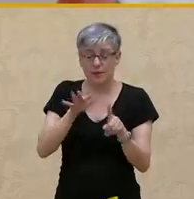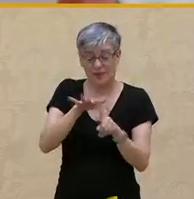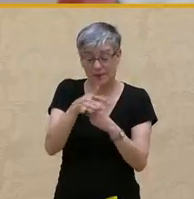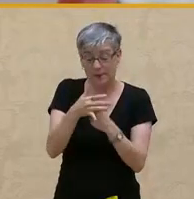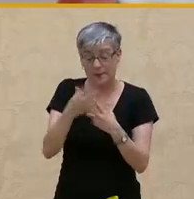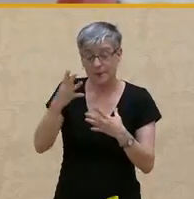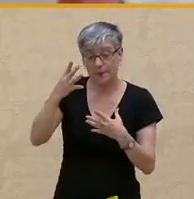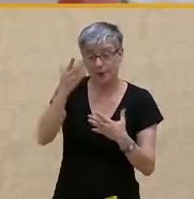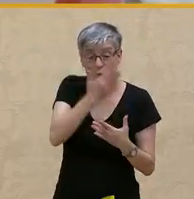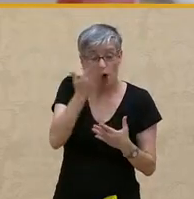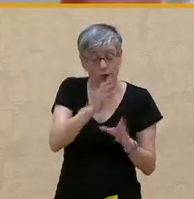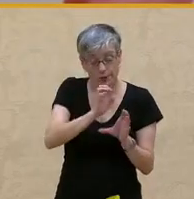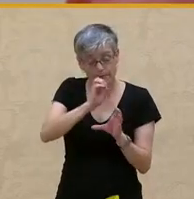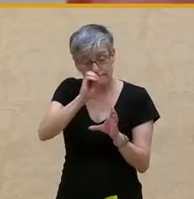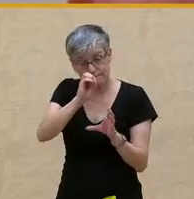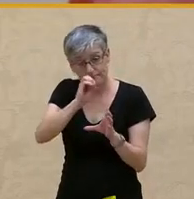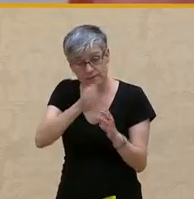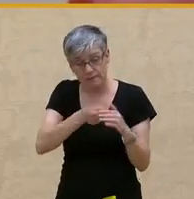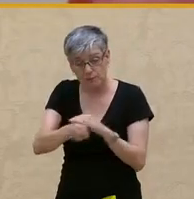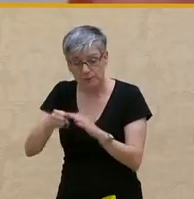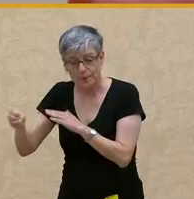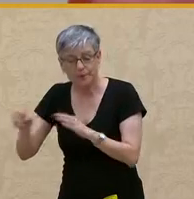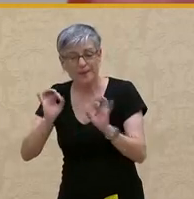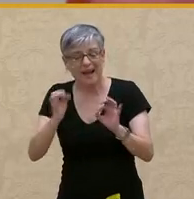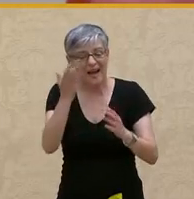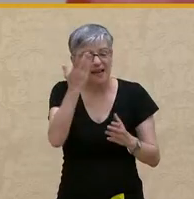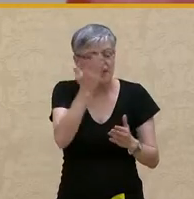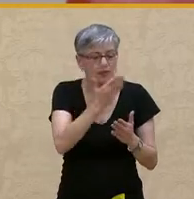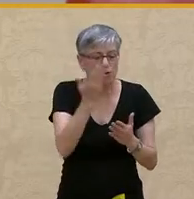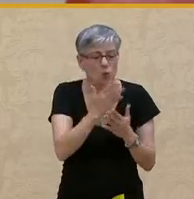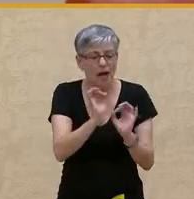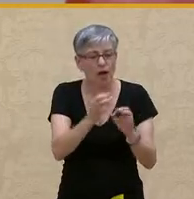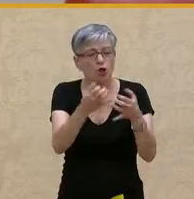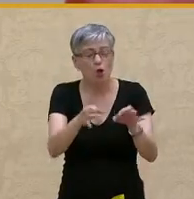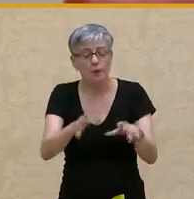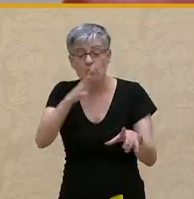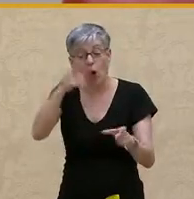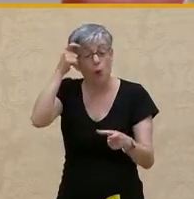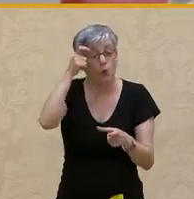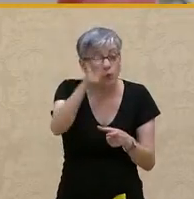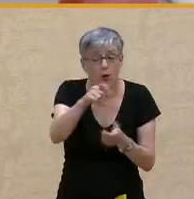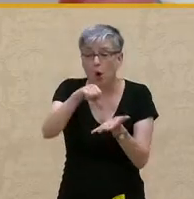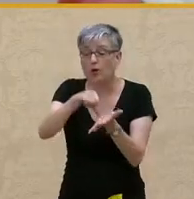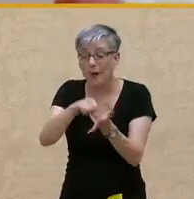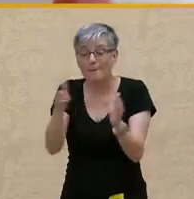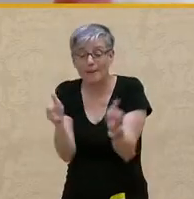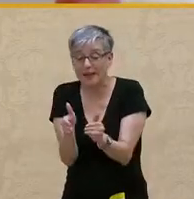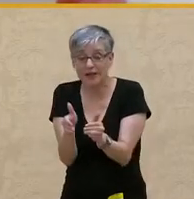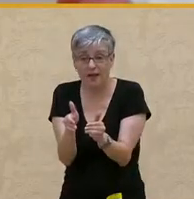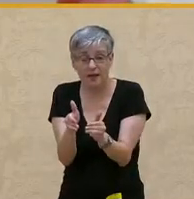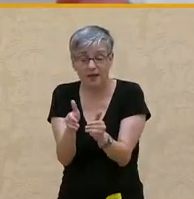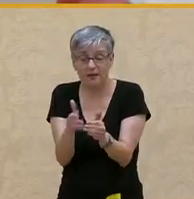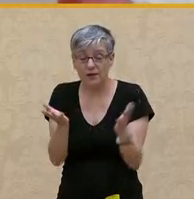en escuelas normalizadas porque viven en pueblos o ciudades pequeñas que no tienen